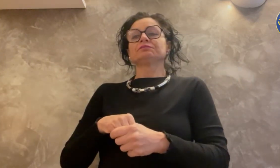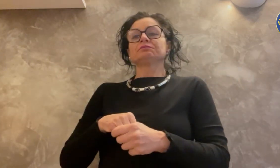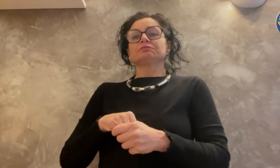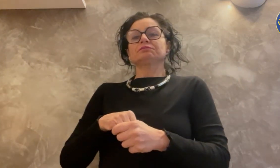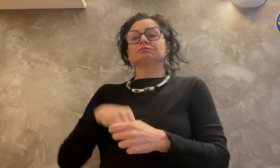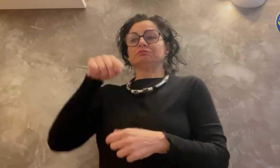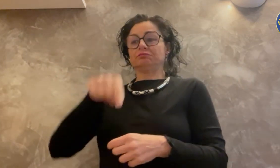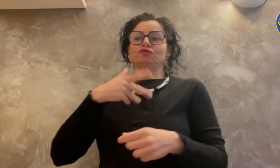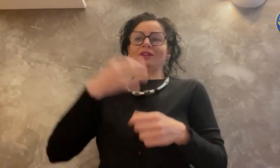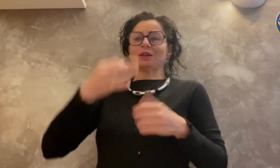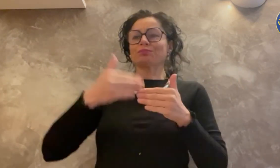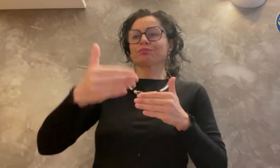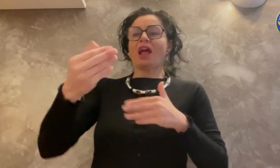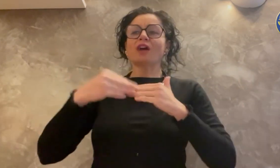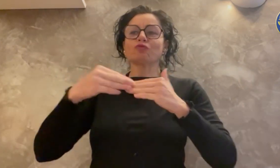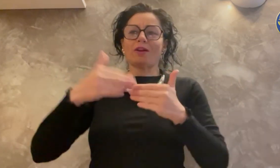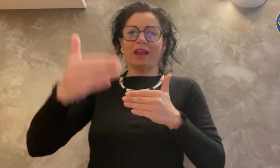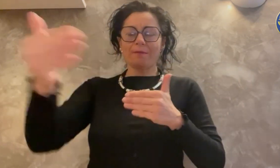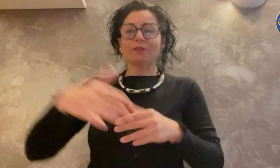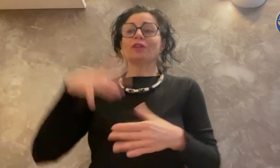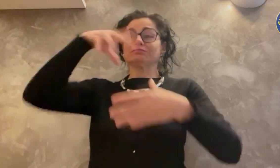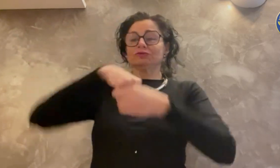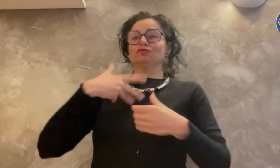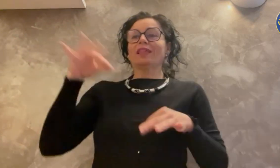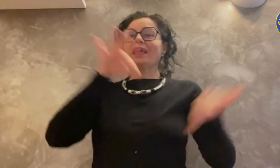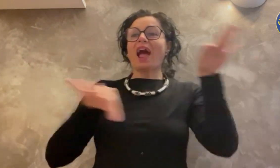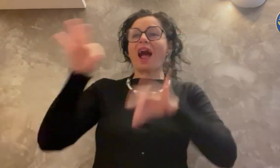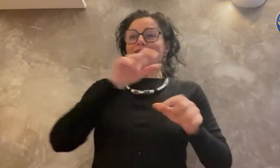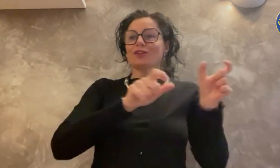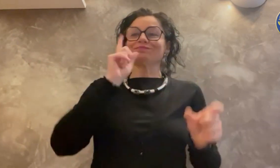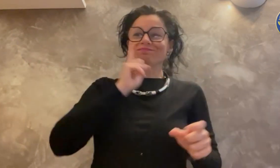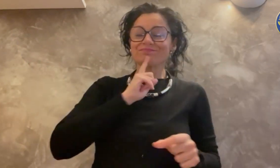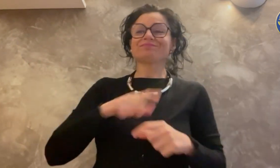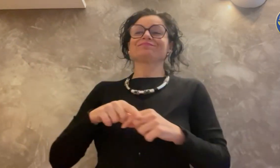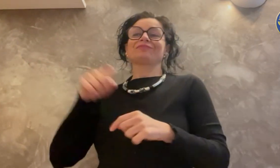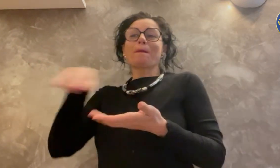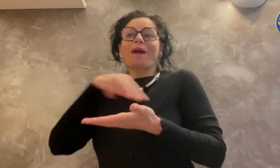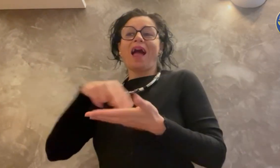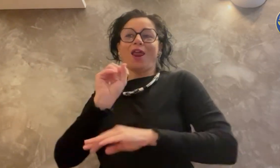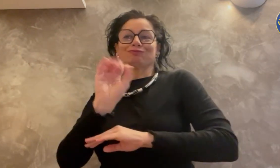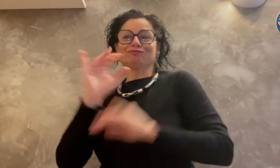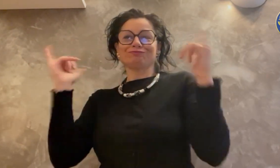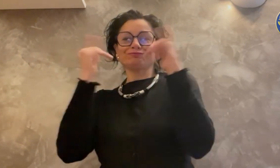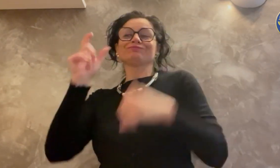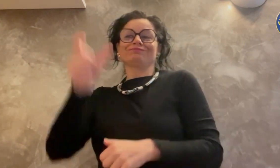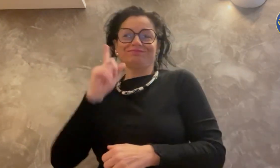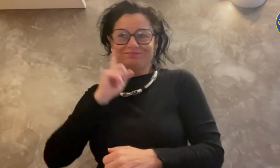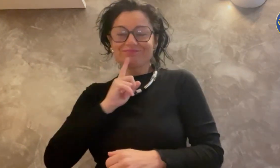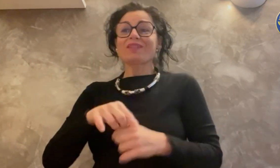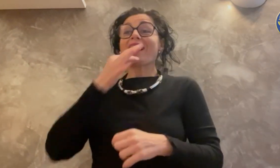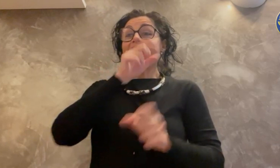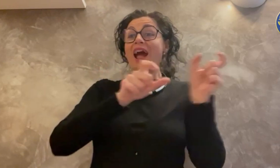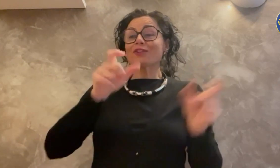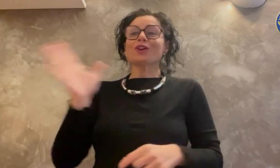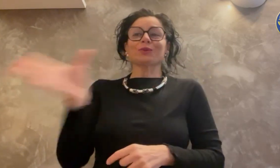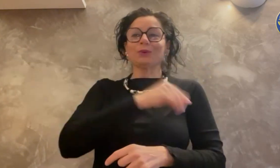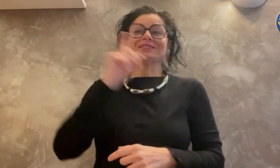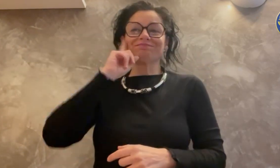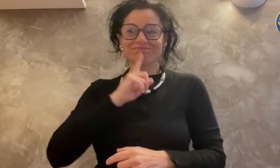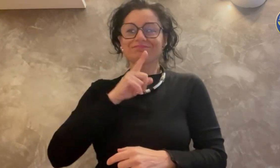Seguiranno gli aggiornamenti per il teatro con attori sordi, corsi di ballo con insegnanti sordi e seminari con relatori sordi,